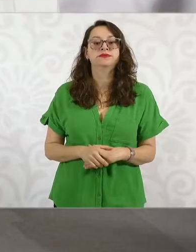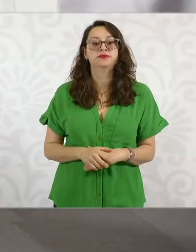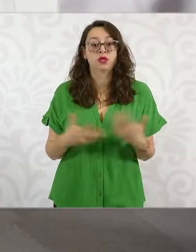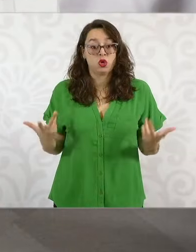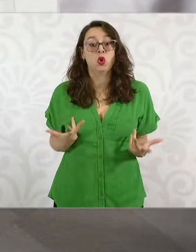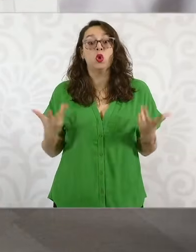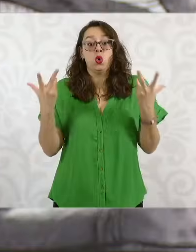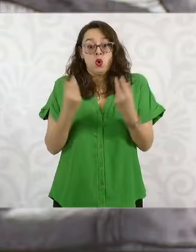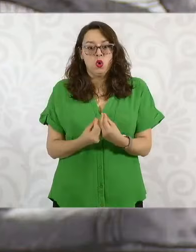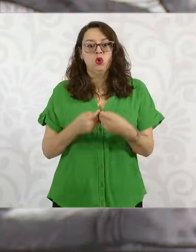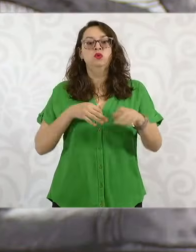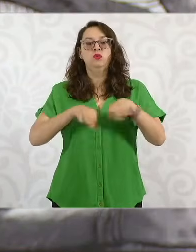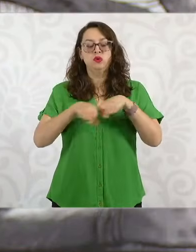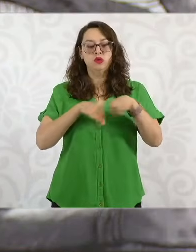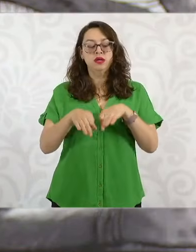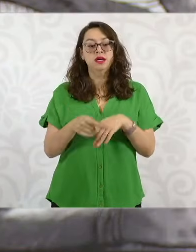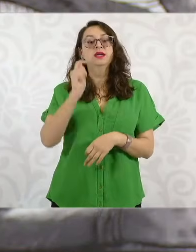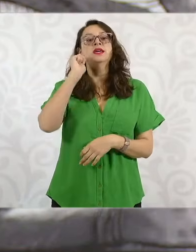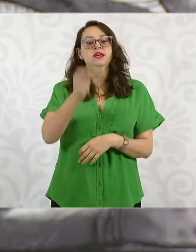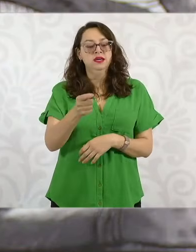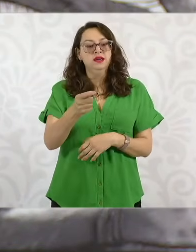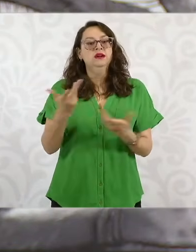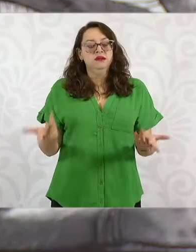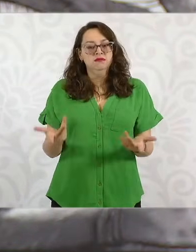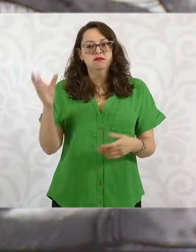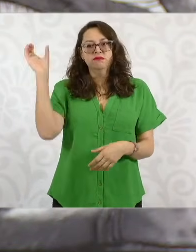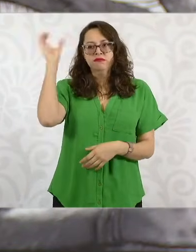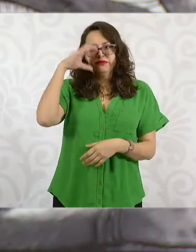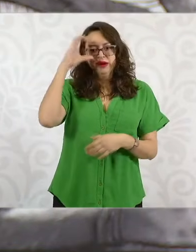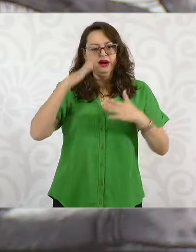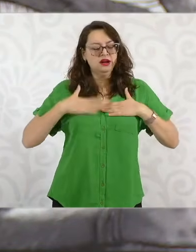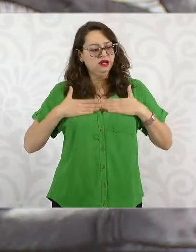reafirma el valor de una relación construida sobre la ciencia y la confianza mutua,